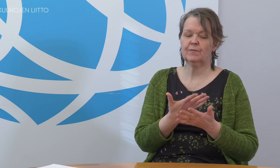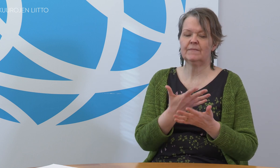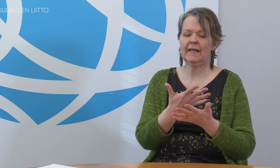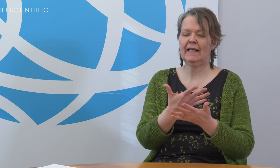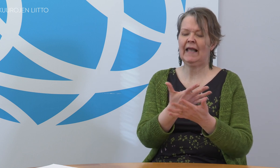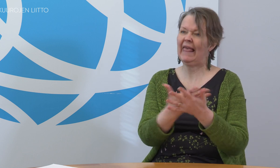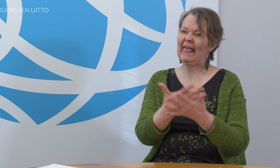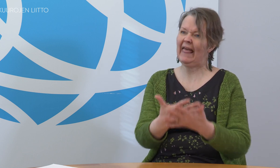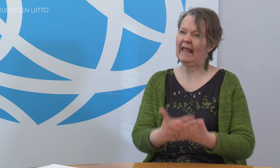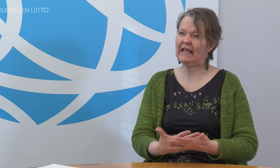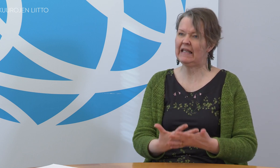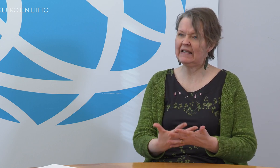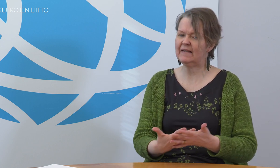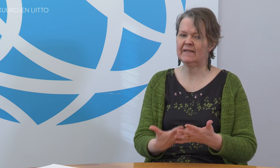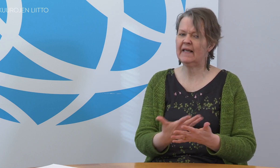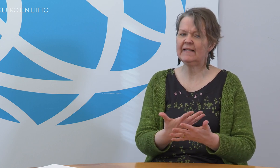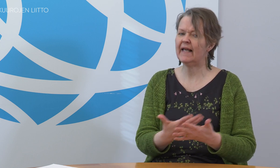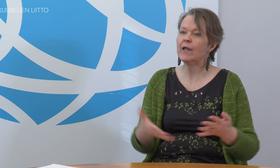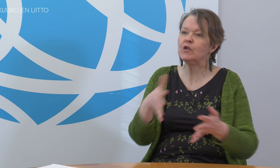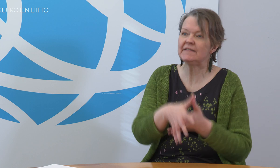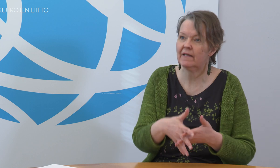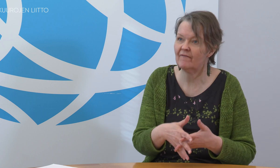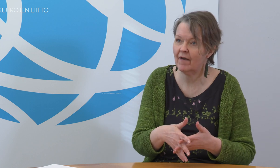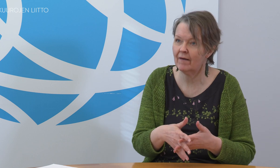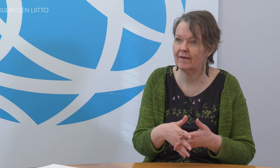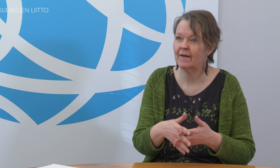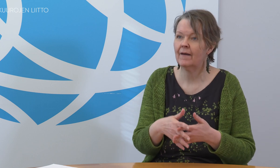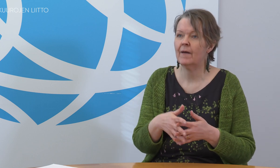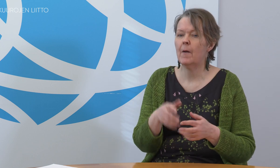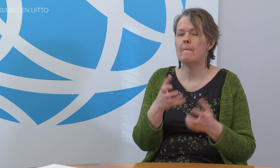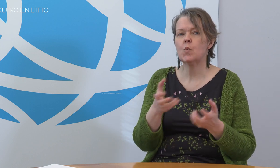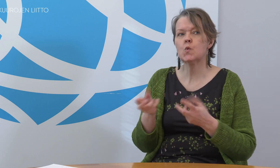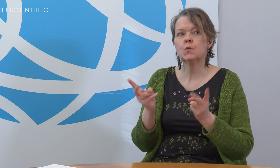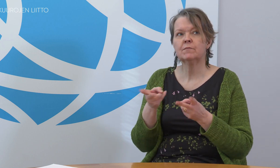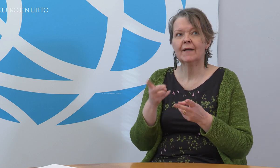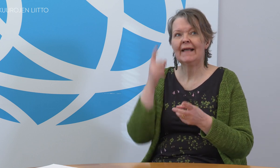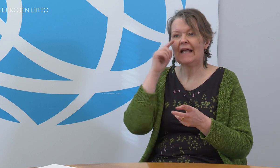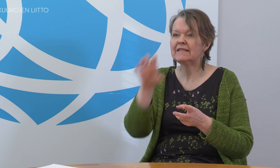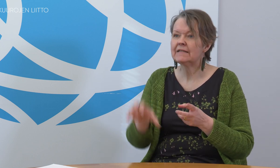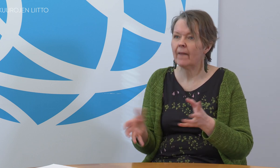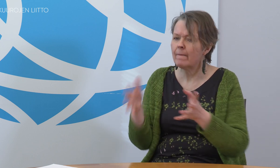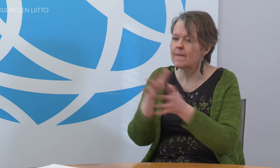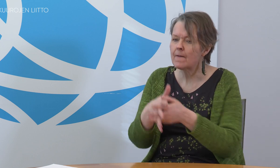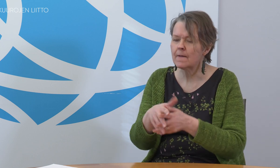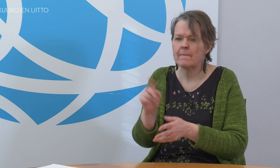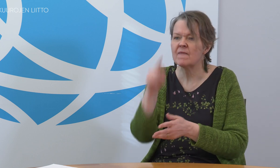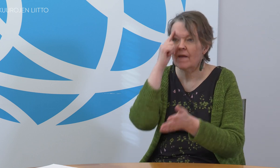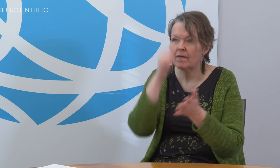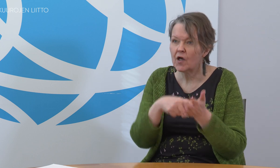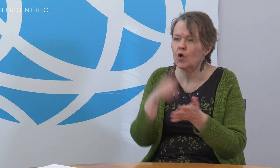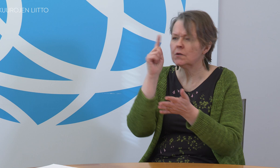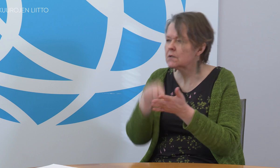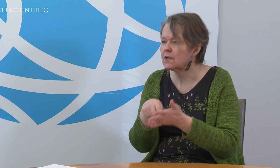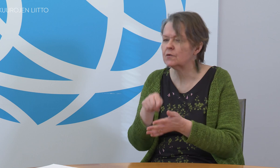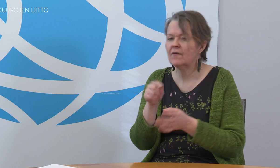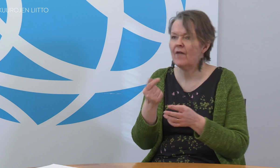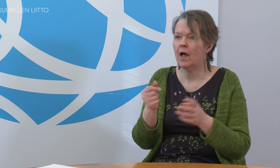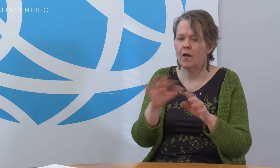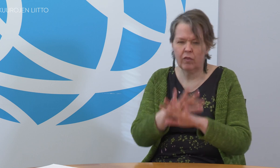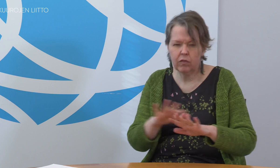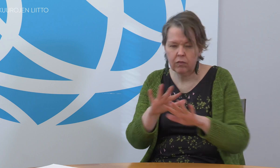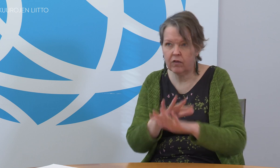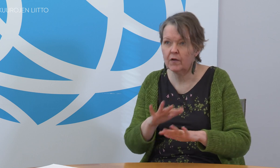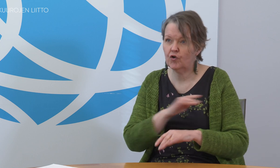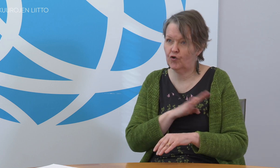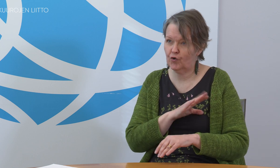Se johtuu siitä, että lakiteksti ei ole selkeää. Siitä puuttuvat käsitteiden tarkennukset ja voi syntyä epäselvyyksiä.